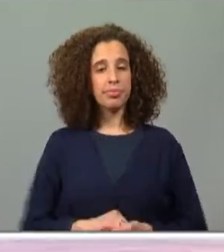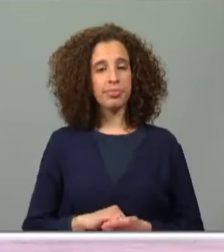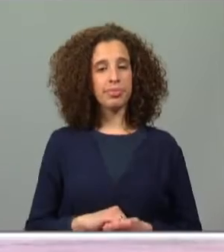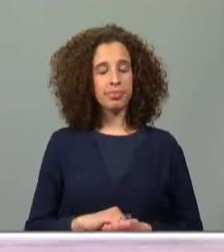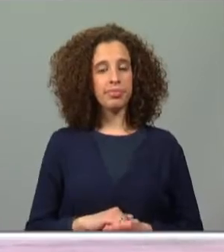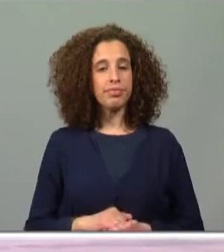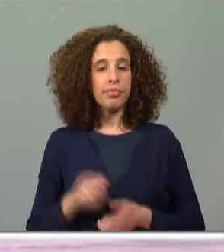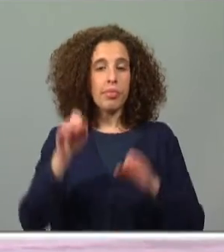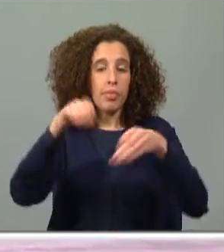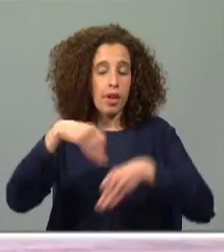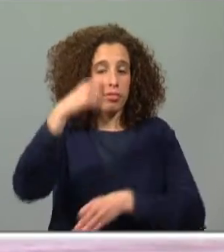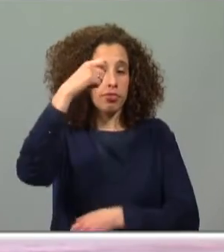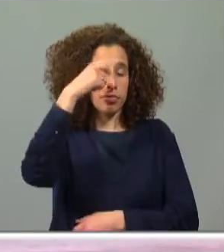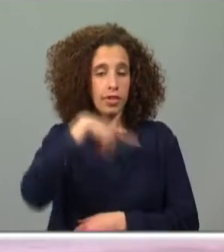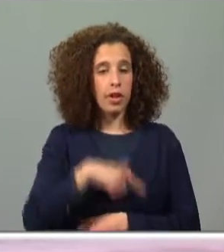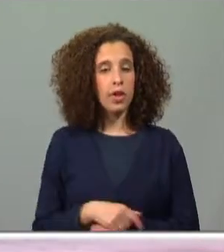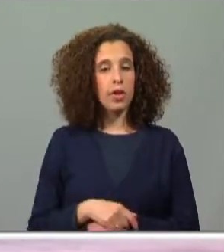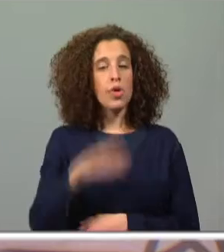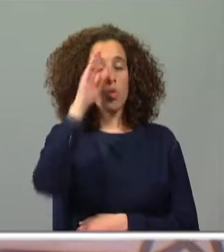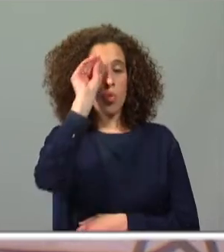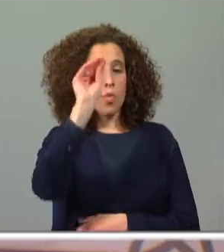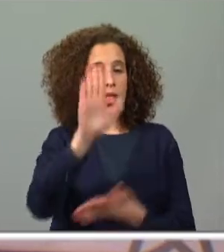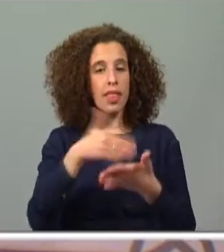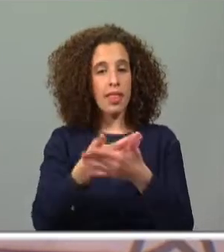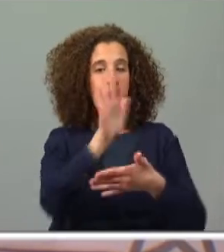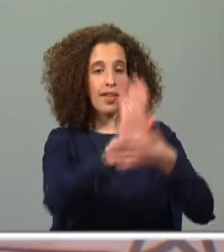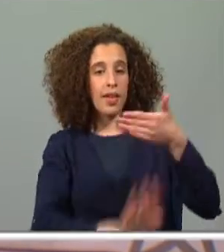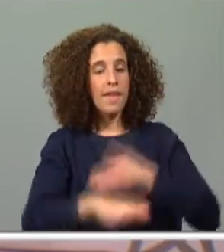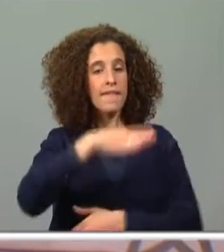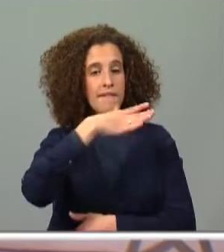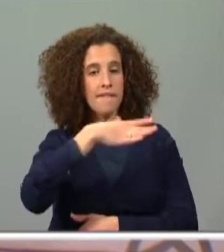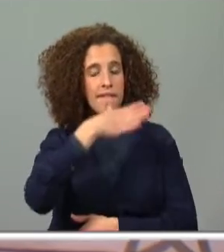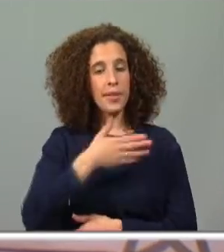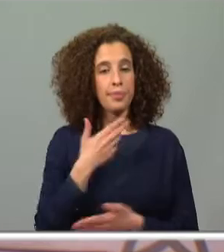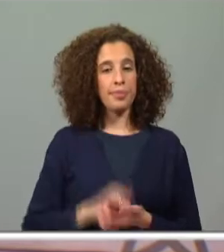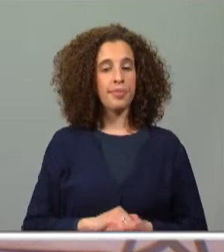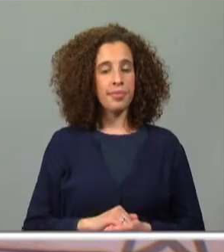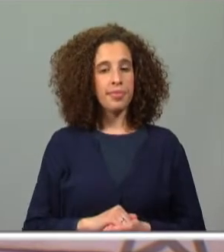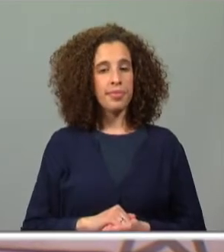terminou conto com uma lição dada à colega da narradora não é verdade e com 故事以一個教訓結束敘述者的同事是不真實的